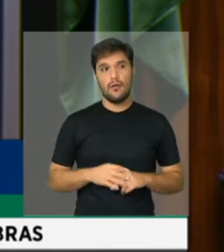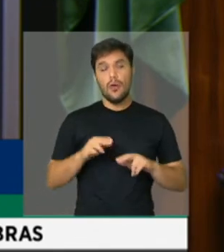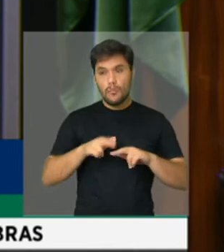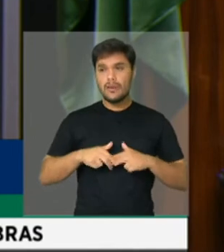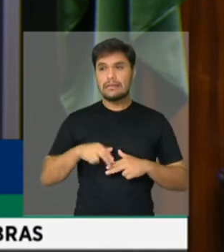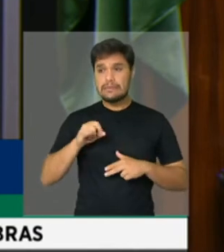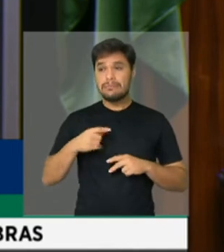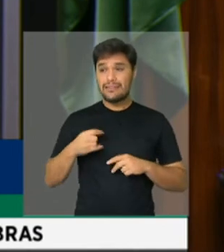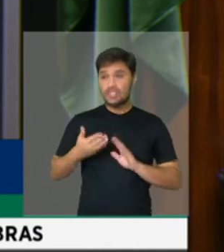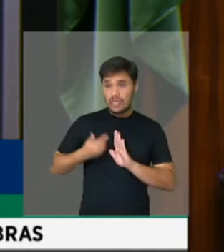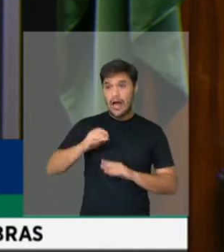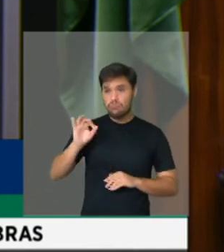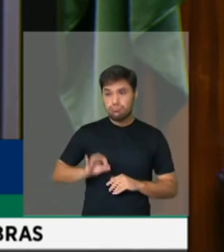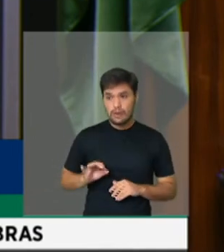FICOU EM TRINTA E POUCOS REAIS